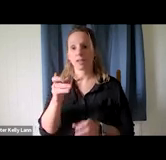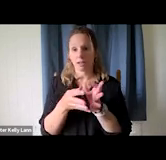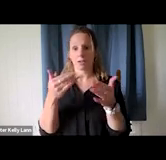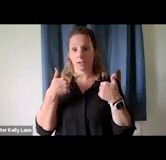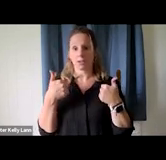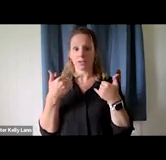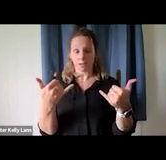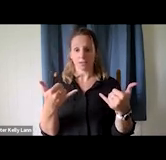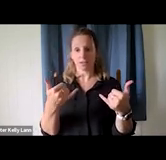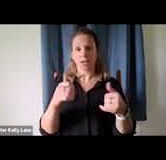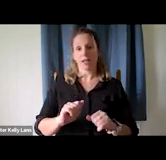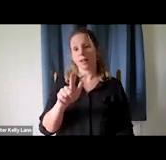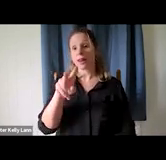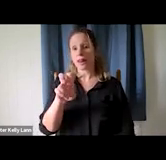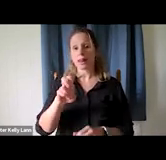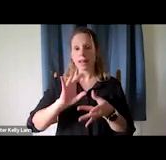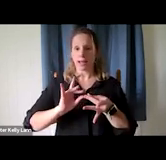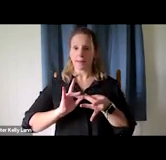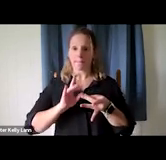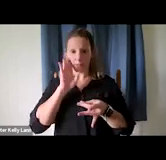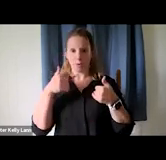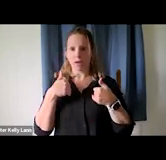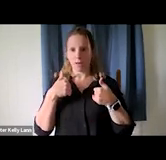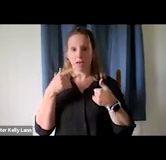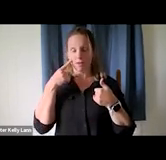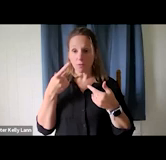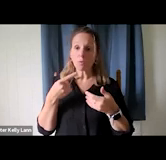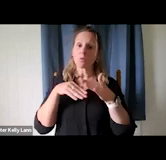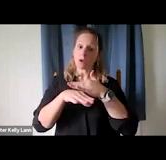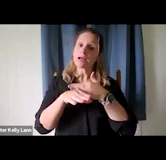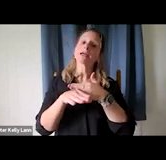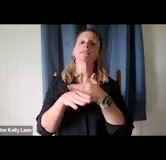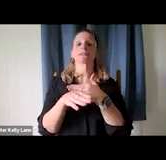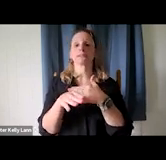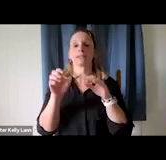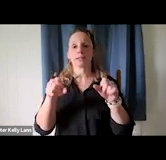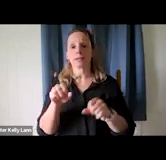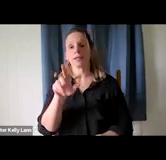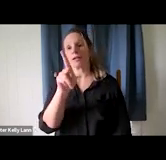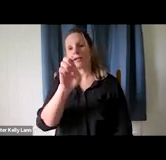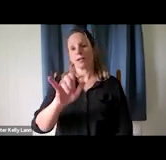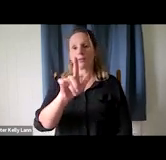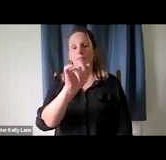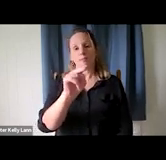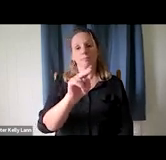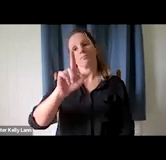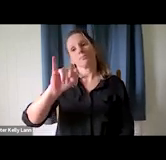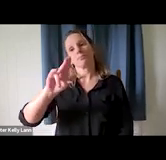y subtítulos disponibles en directo para mejorar la accesibilidad. Para la interpretación tenemos a Kelly Lann y Linda Egge